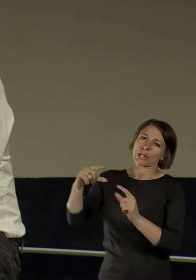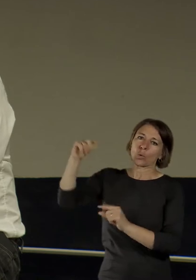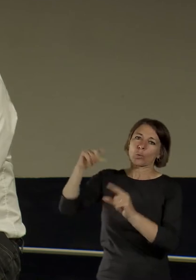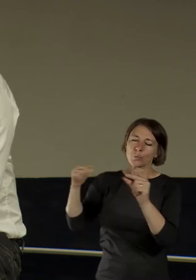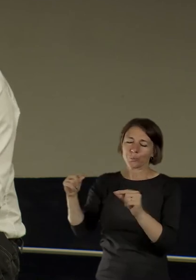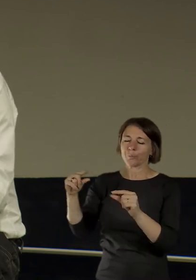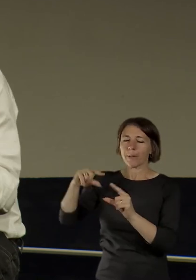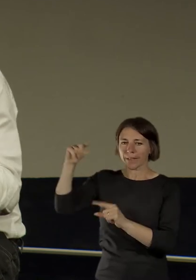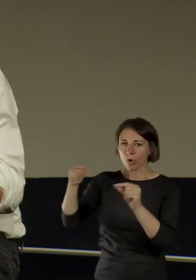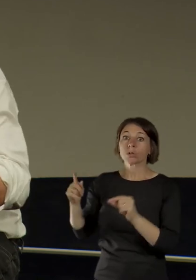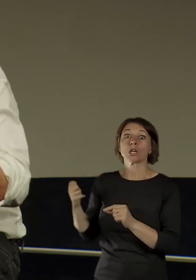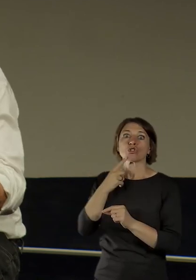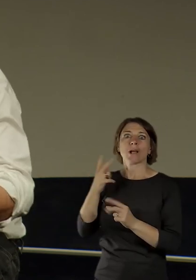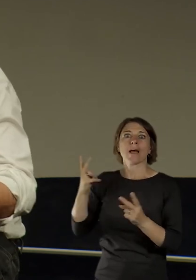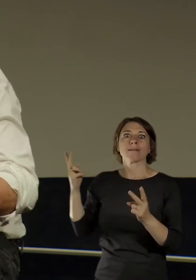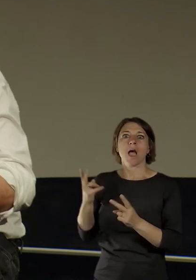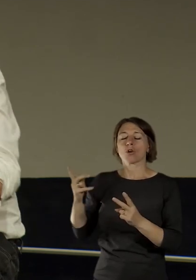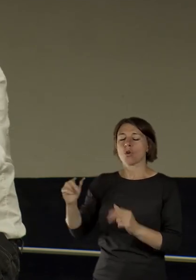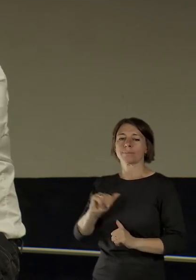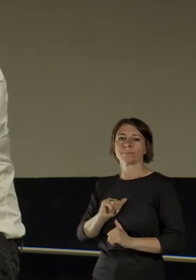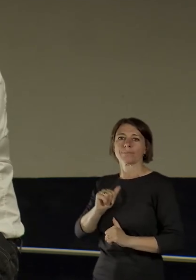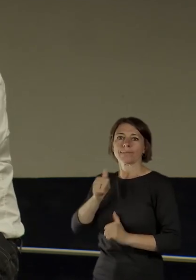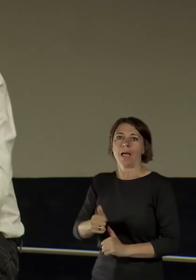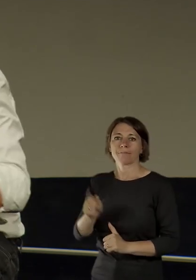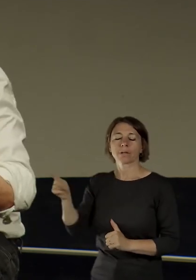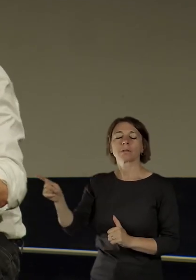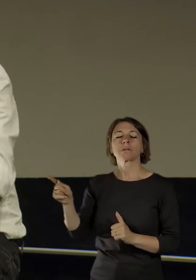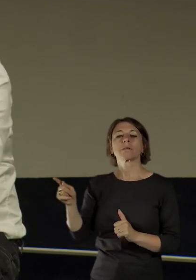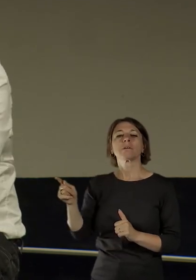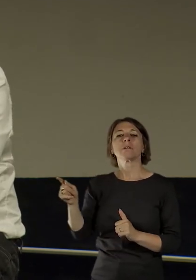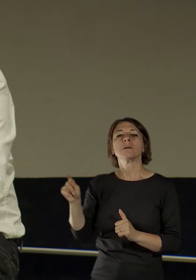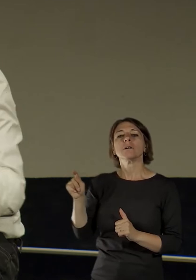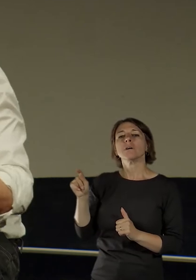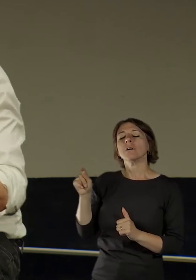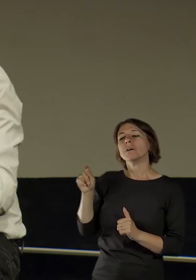A jedna teorie říkala, že to je skutečně ten Pentagon toho nejbližšího území,